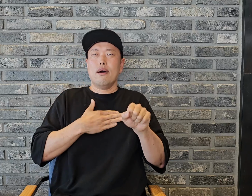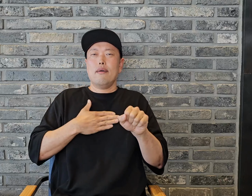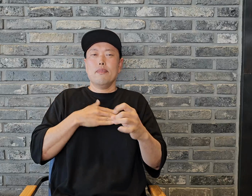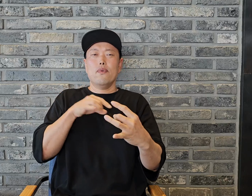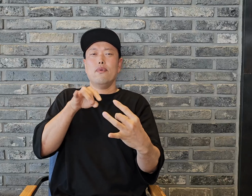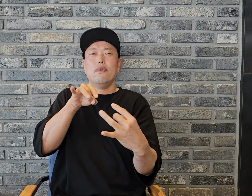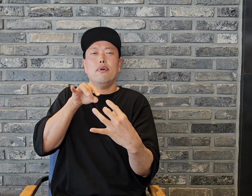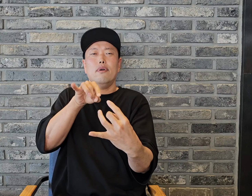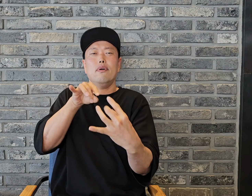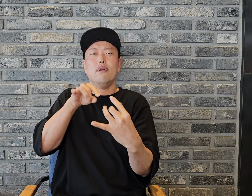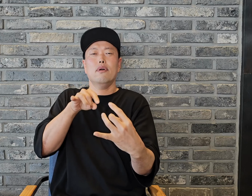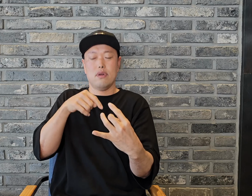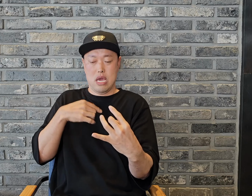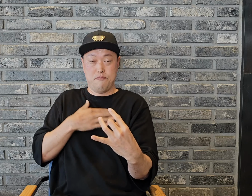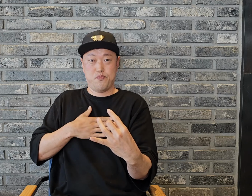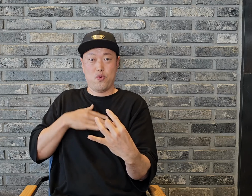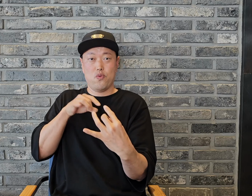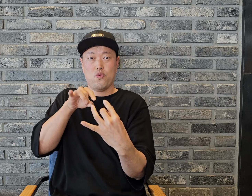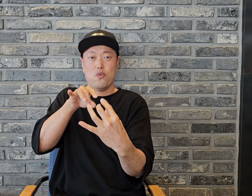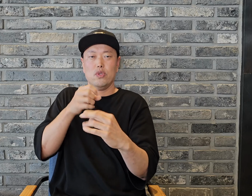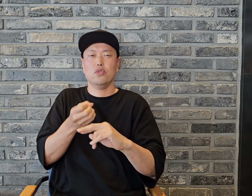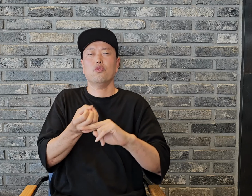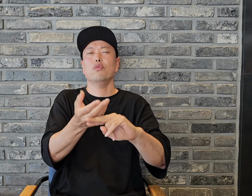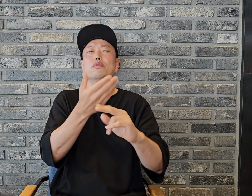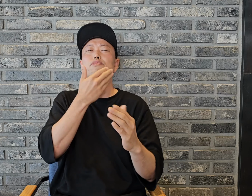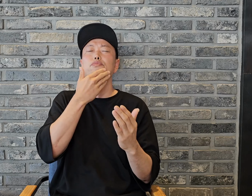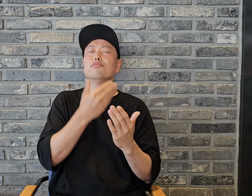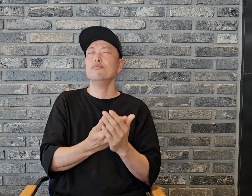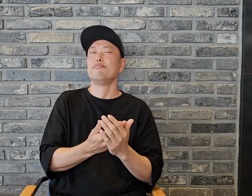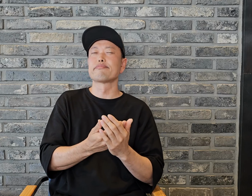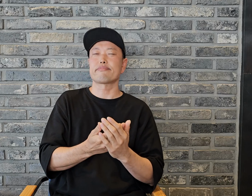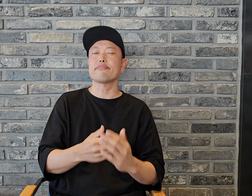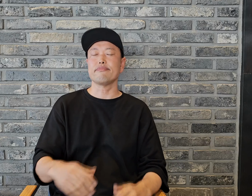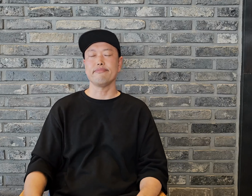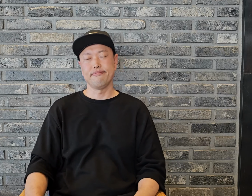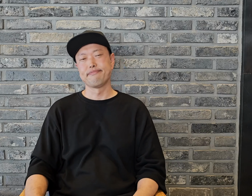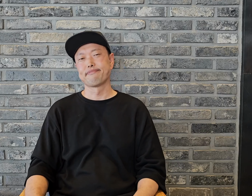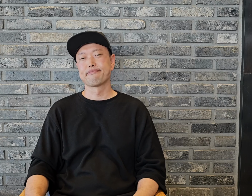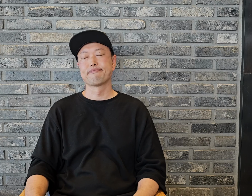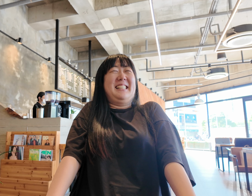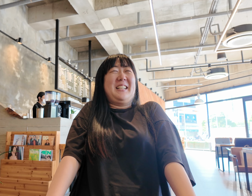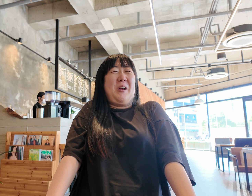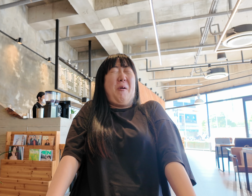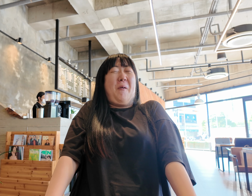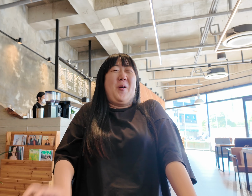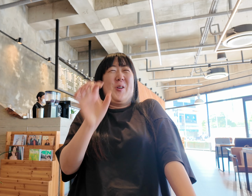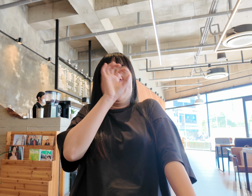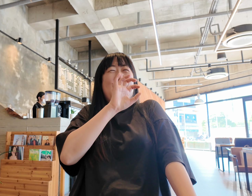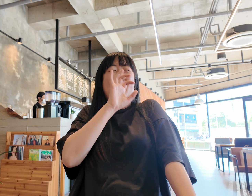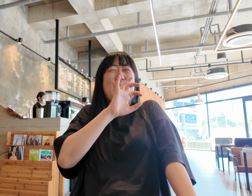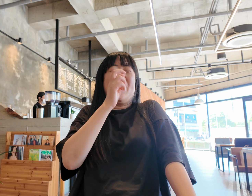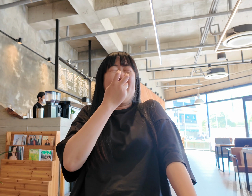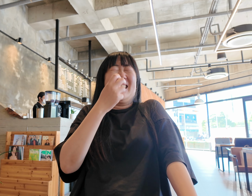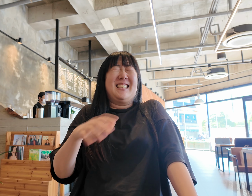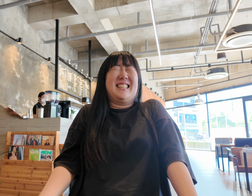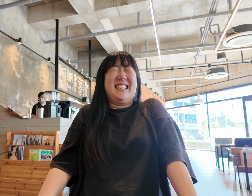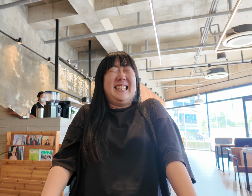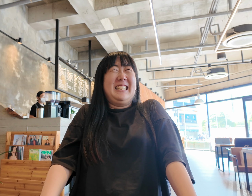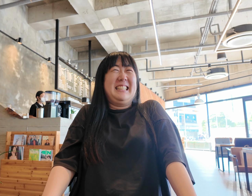見る人にその感情が深く伝わります。 だからこそ、感情を伝えることがとても大切です。 練習はどうすればいいですか？